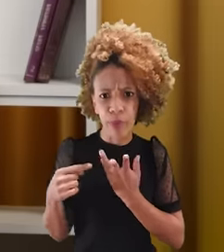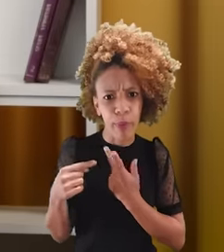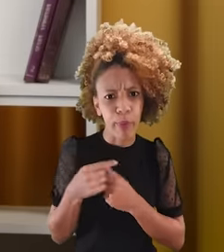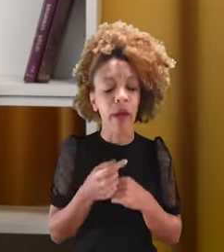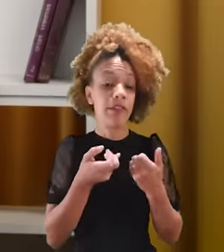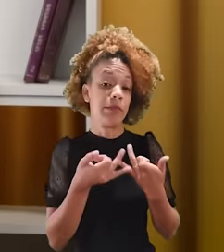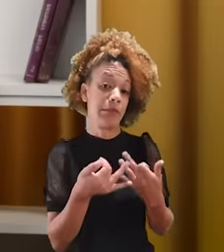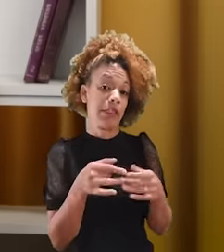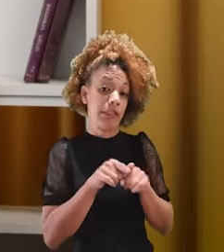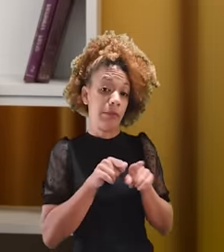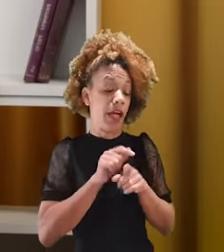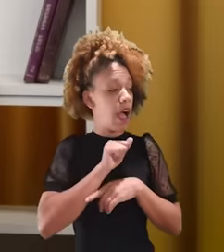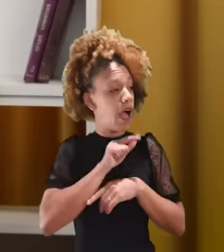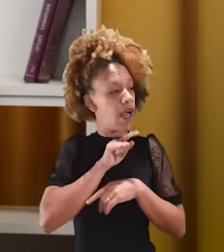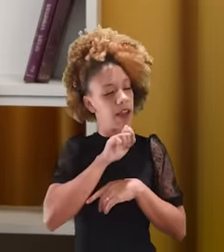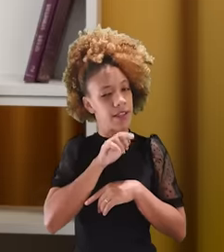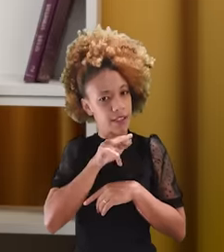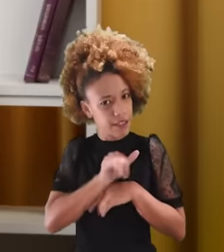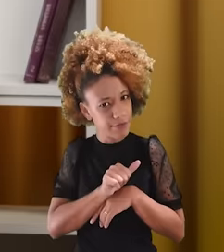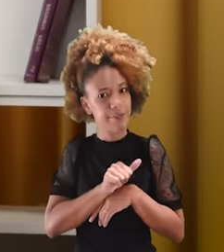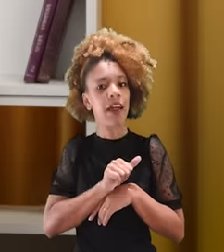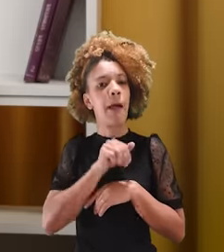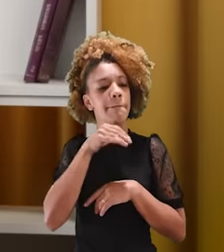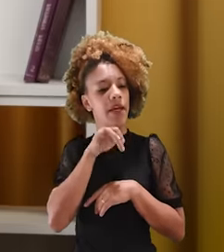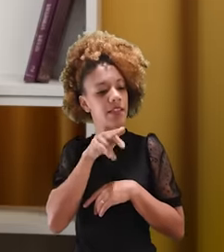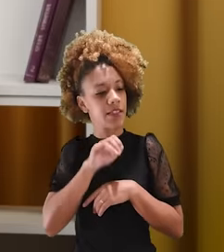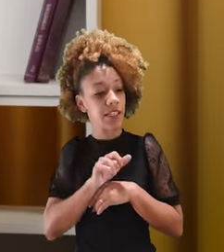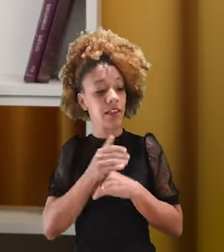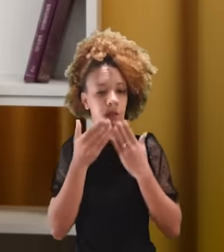disso Alessandra maestrini que é rota no primeiro segundo de entrevista que é um outro talento que